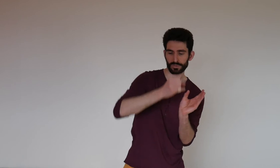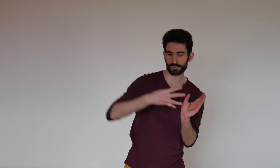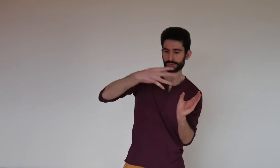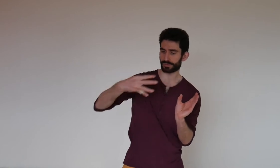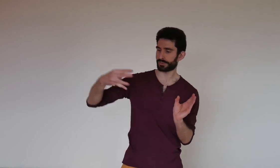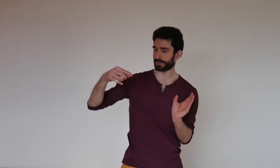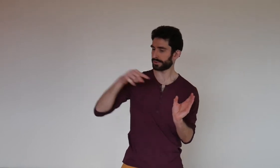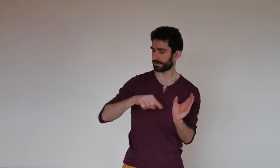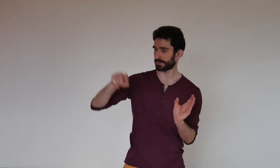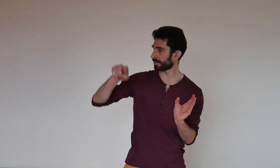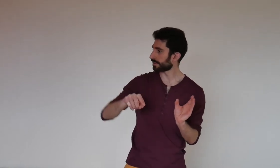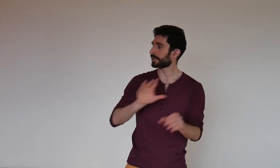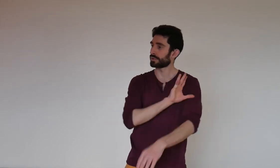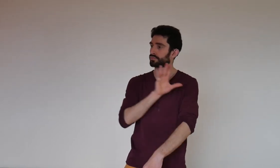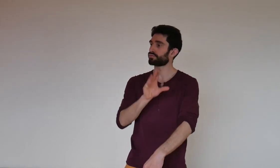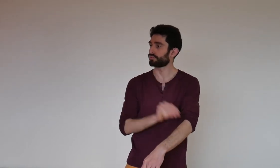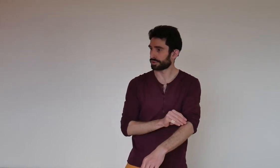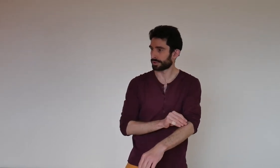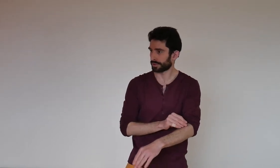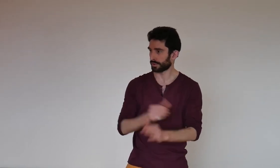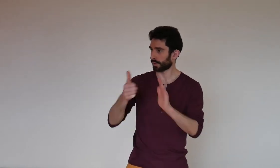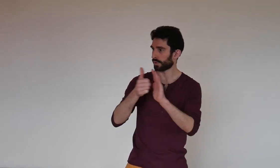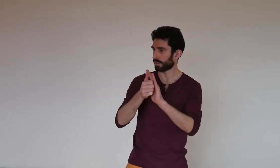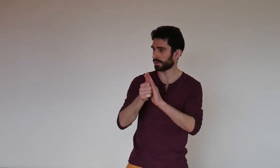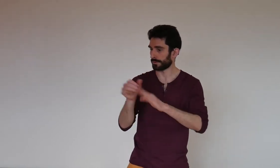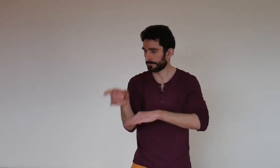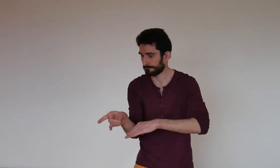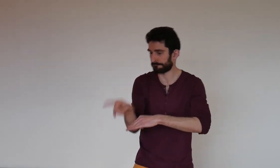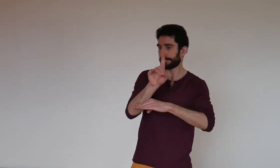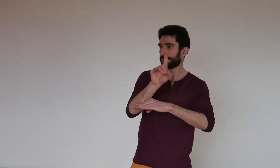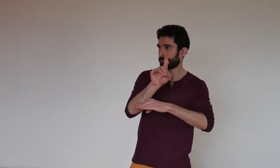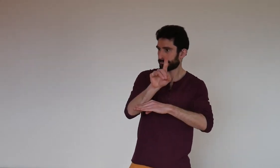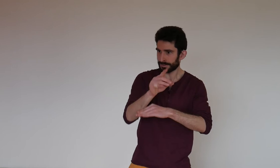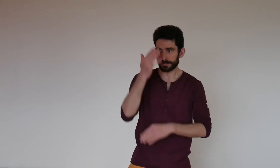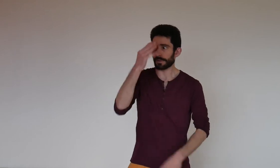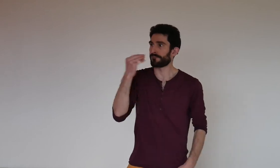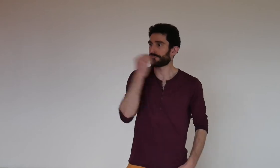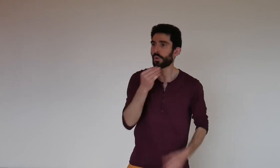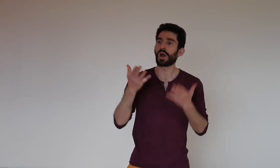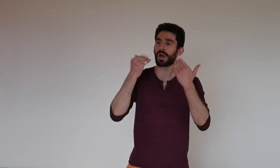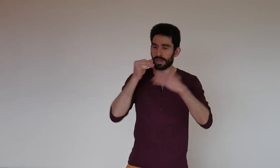Ensuite, nous avons le muscle arrecteur qui sert à redresser le poil. Ainsi, une couche d'air est emprisonnée